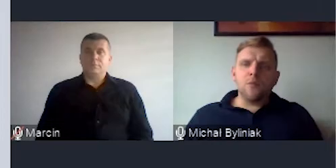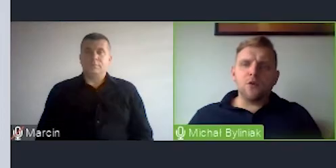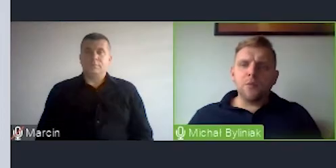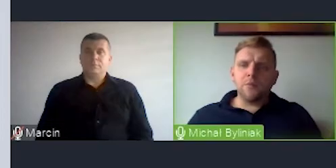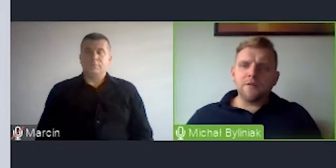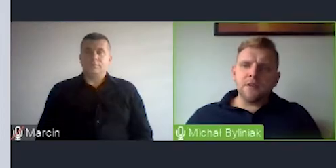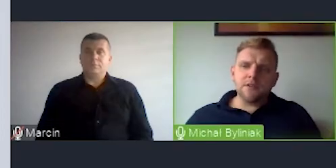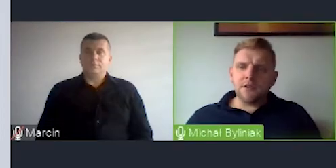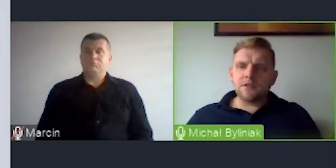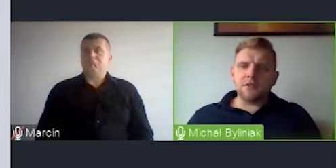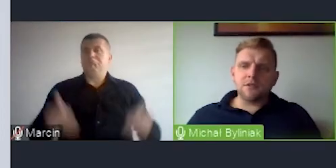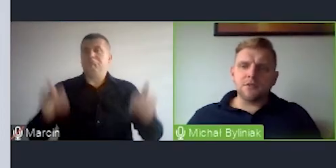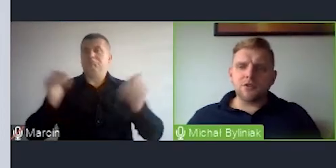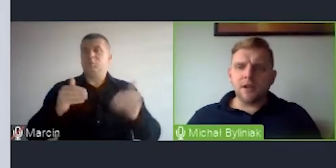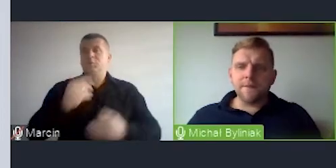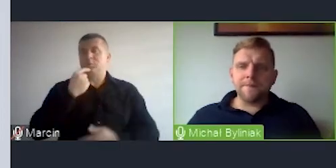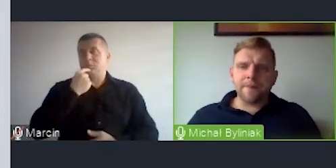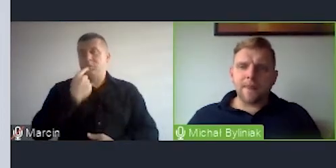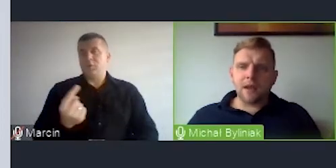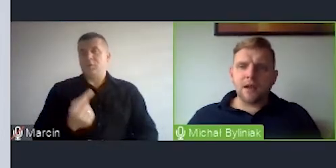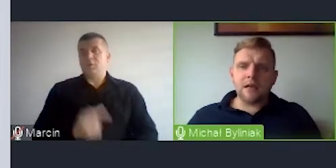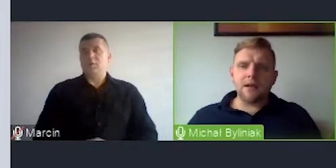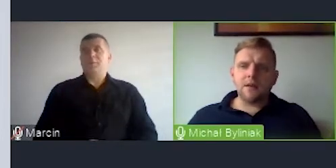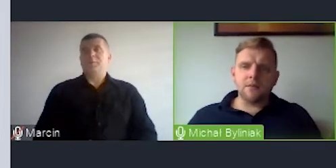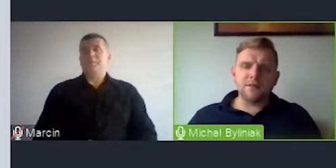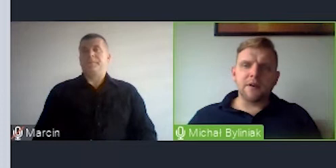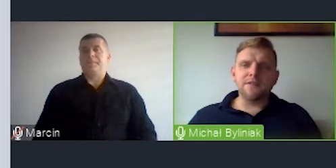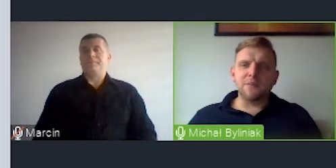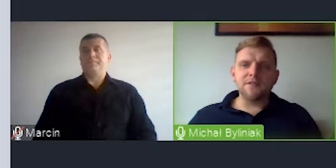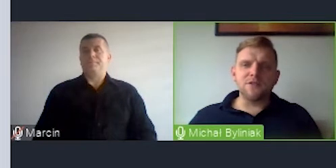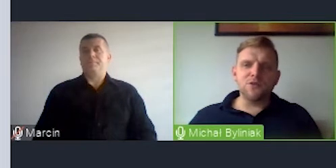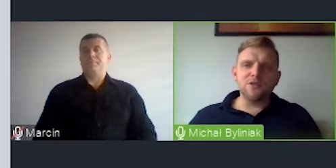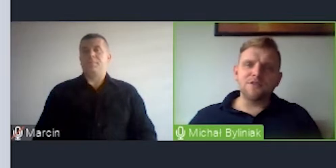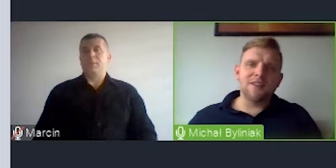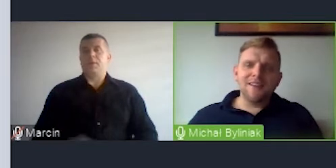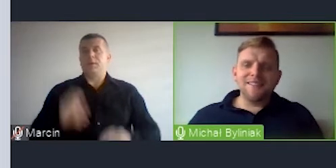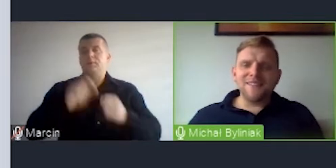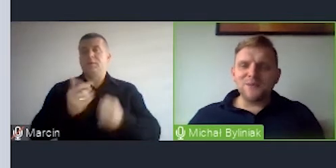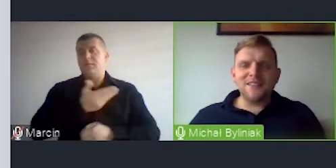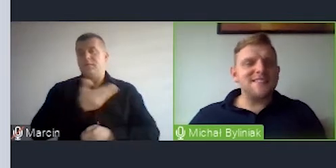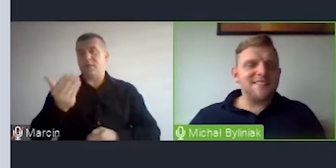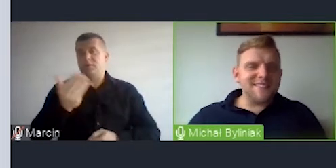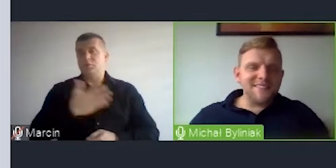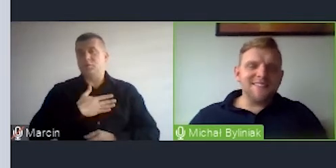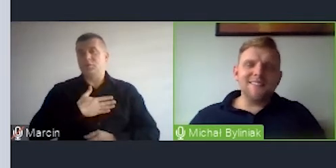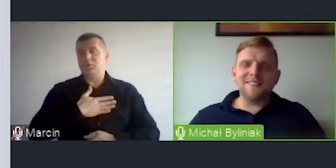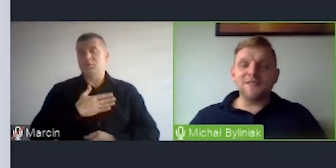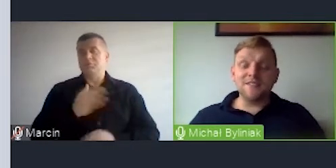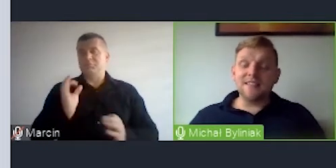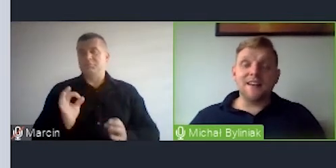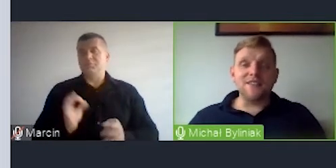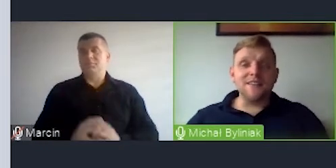Mógłbym powiedzieć, że sprawdzam Państwa czujność, natomiast to się zdarza.